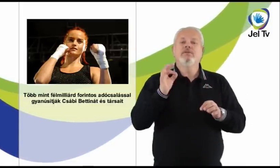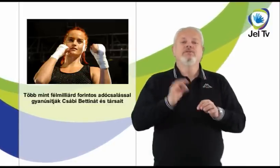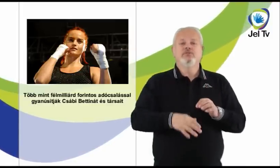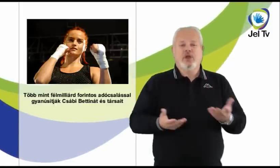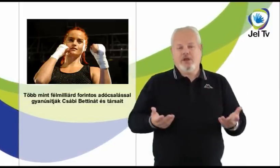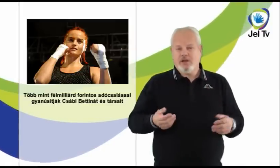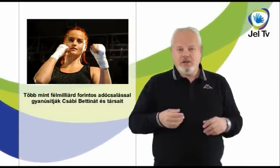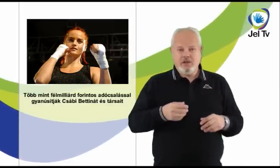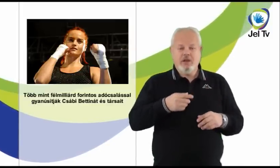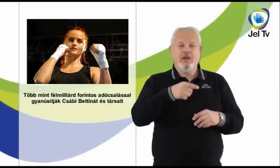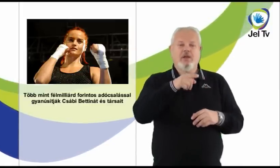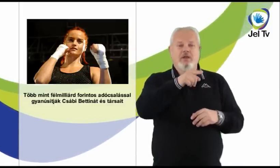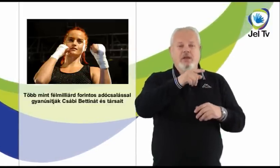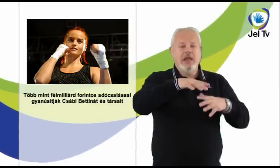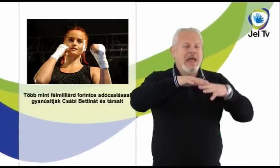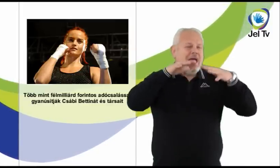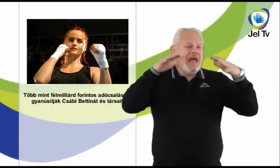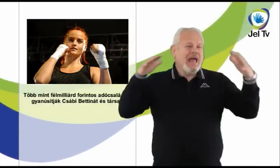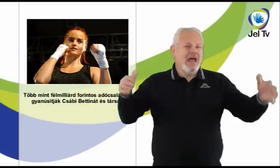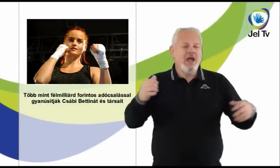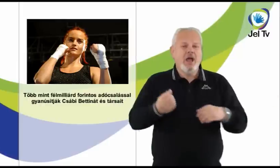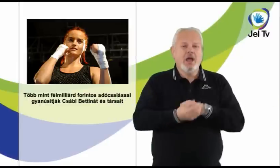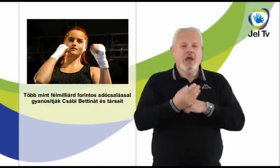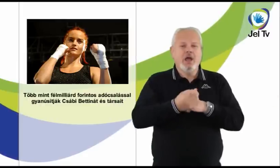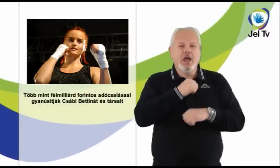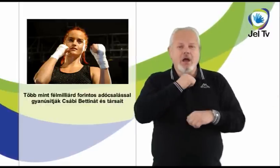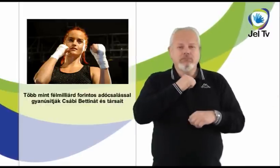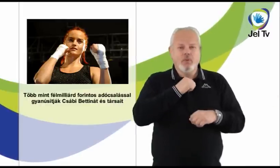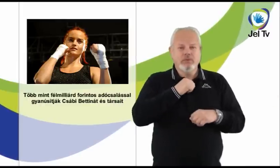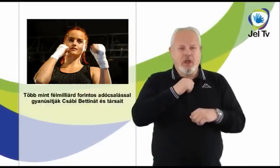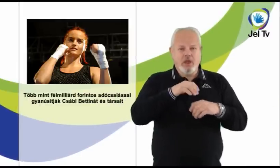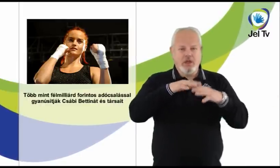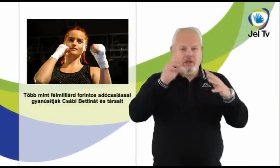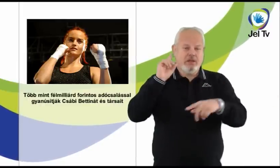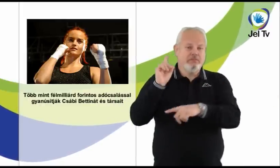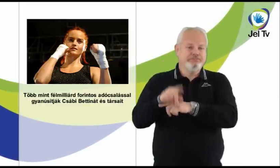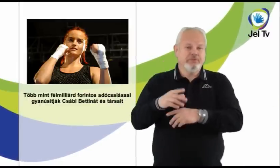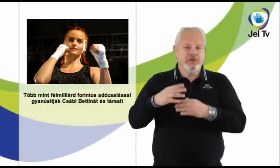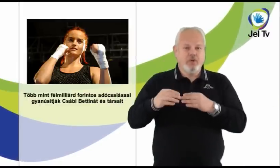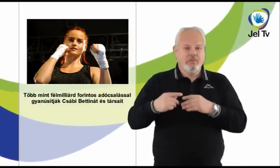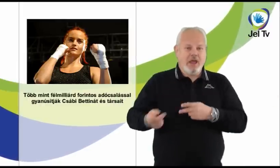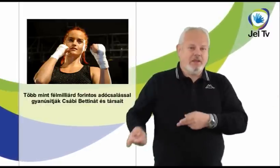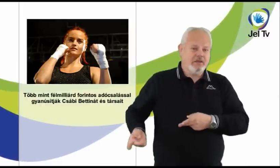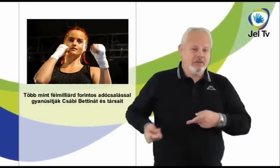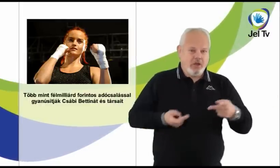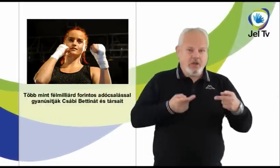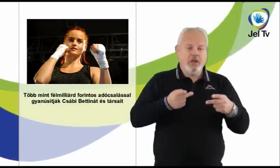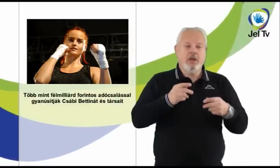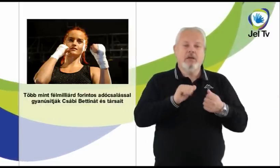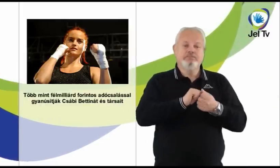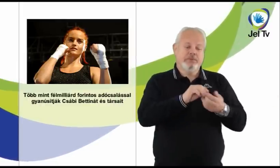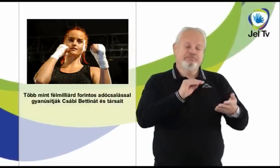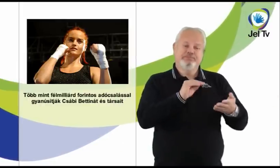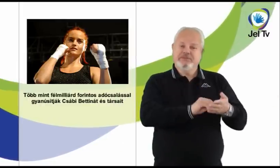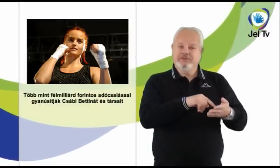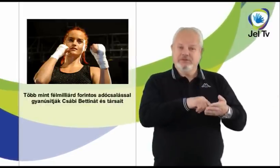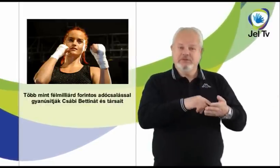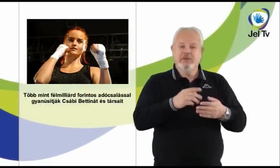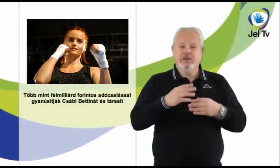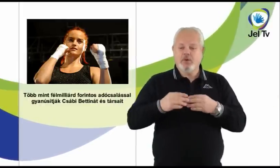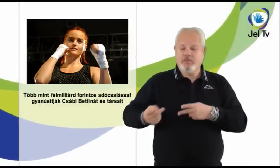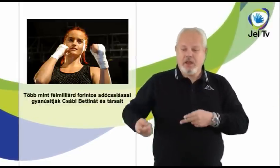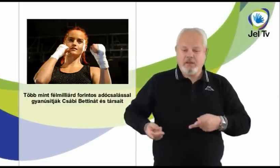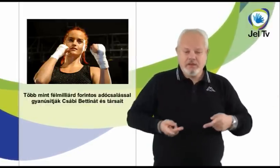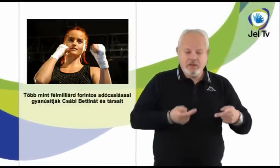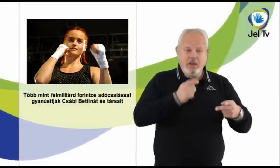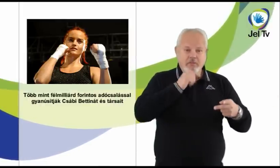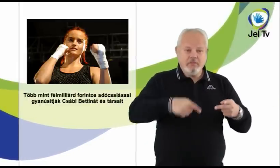Hogyan történt a csalás? Nagy mennyiségű gabonát rendeltek meg Romániából és hamis dokumentumokkal azt a látszatot keltették,